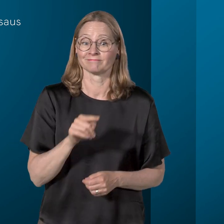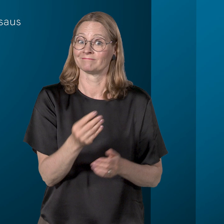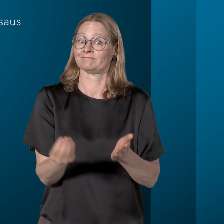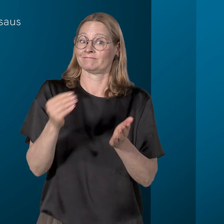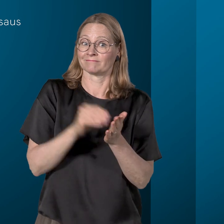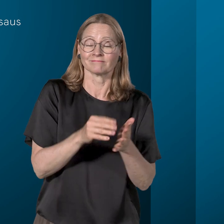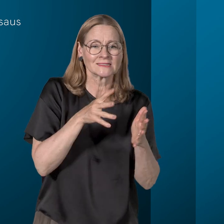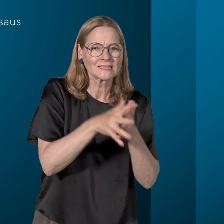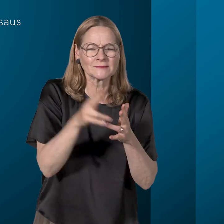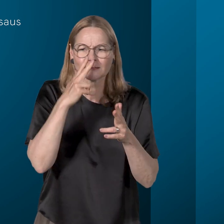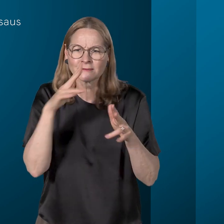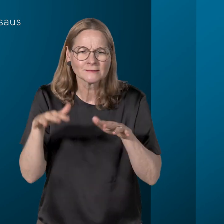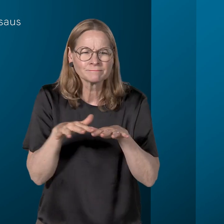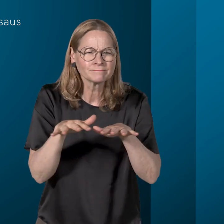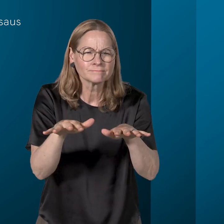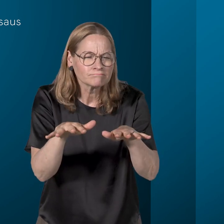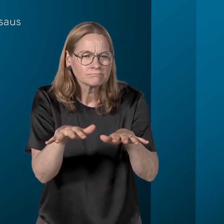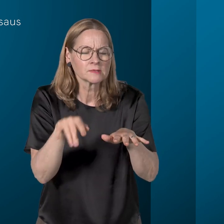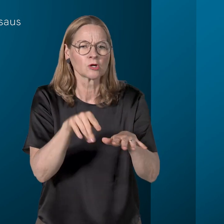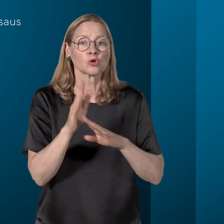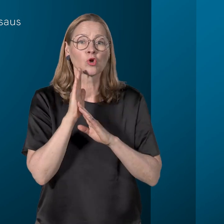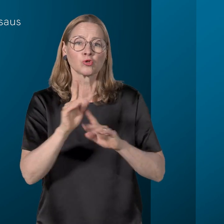Lisäksi selvityksessä kartoitetaan keinoja, -